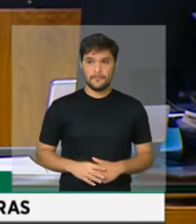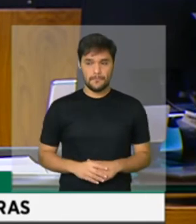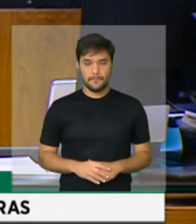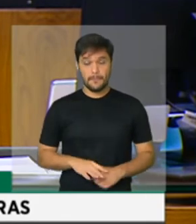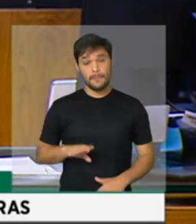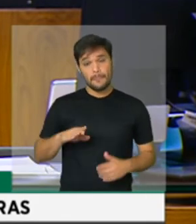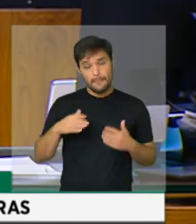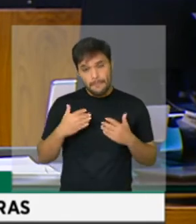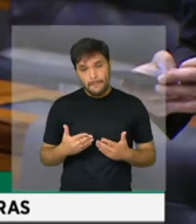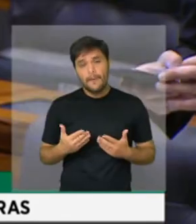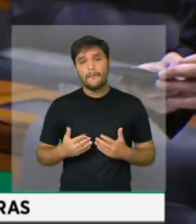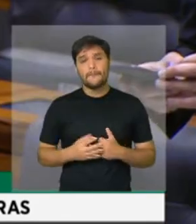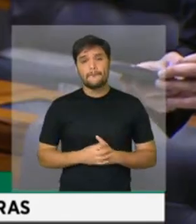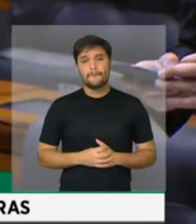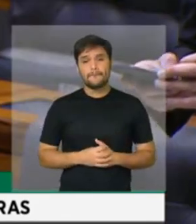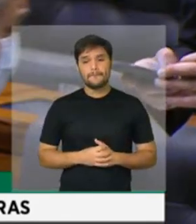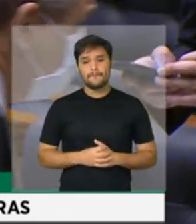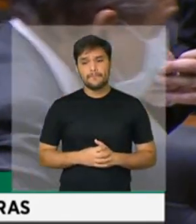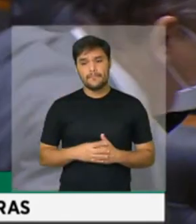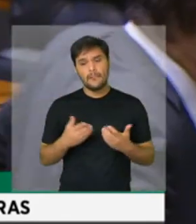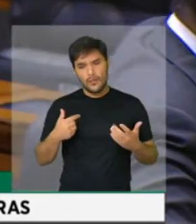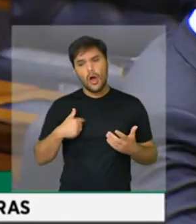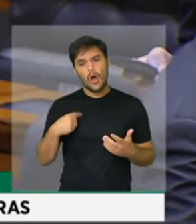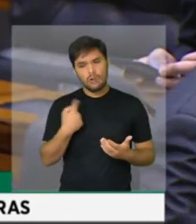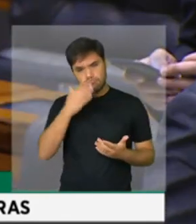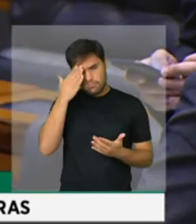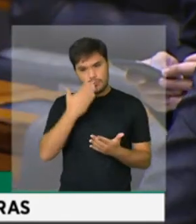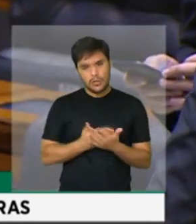COMO ORIENTA O PROGRESSISTAS. -- [DEPUTADO]: PRESIDENTE, COM TODA A CONVICÇÃO DO TRABALHO QUE